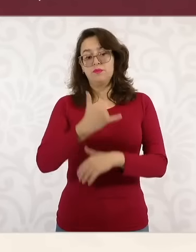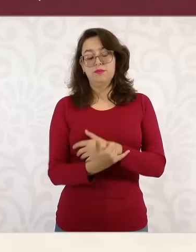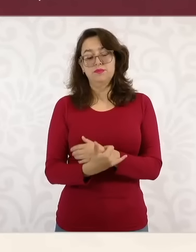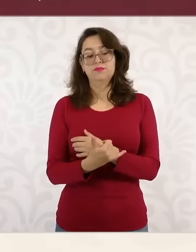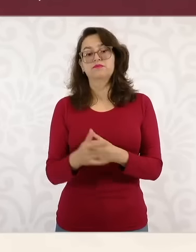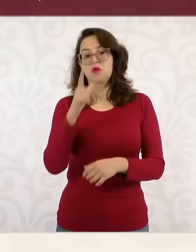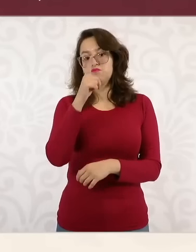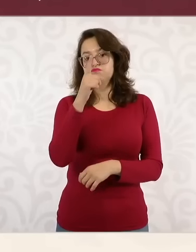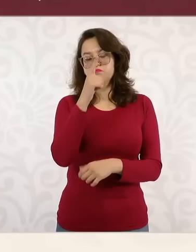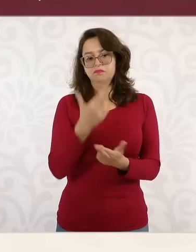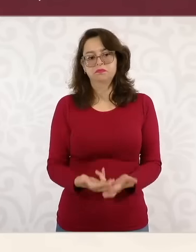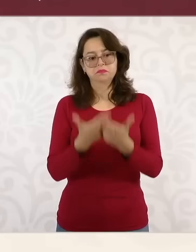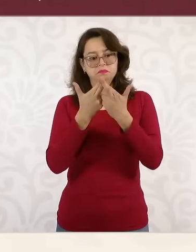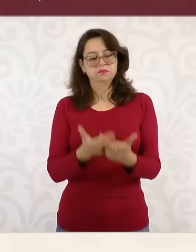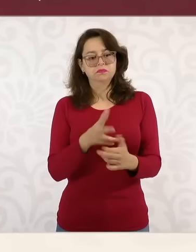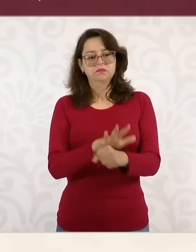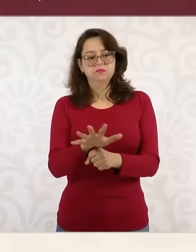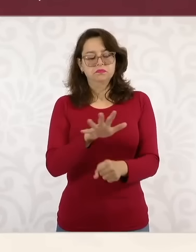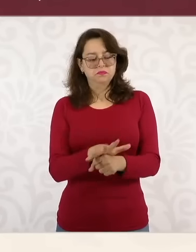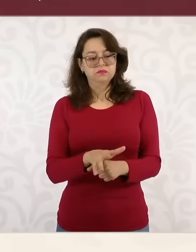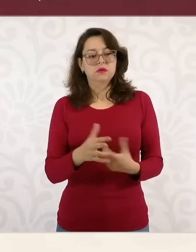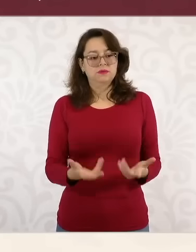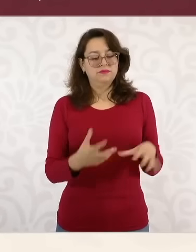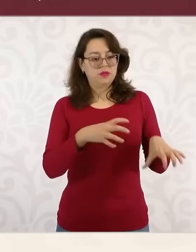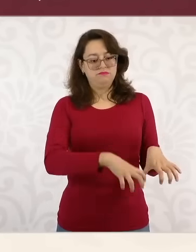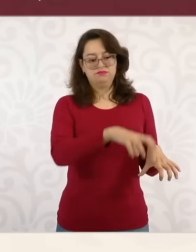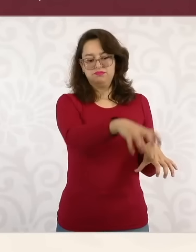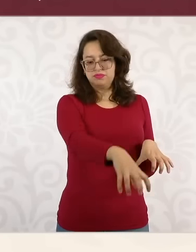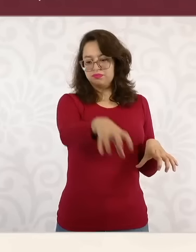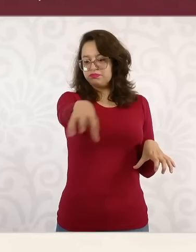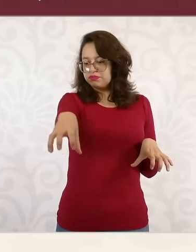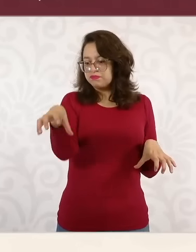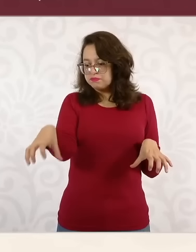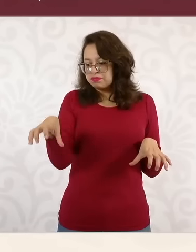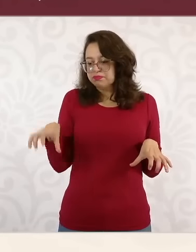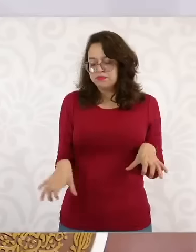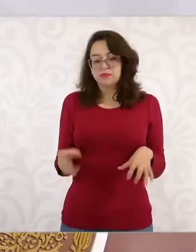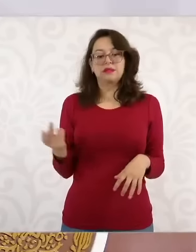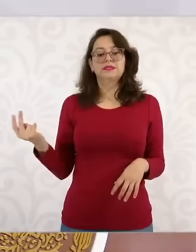nacional derivado de su ubicación geográfica que es estratégica en distintas regiones del país.